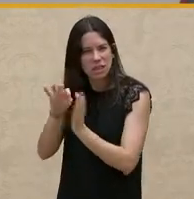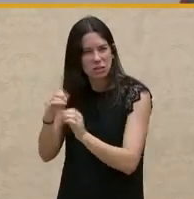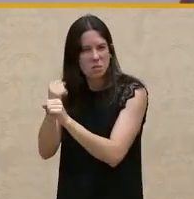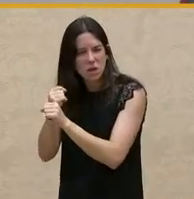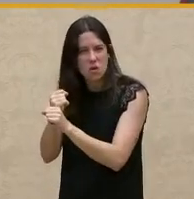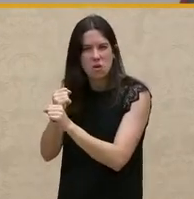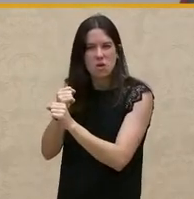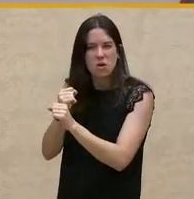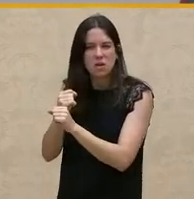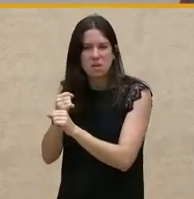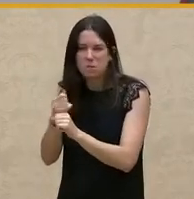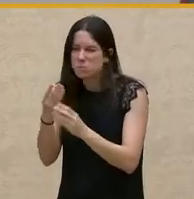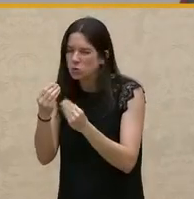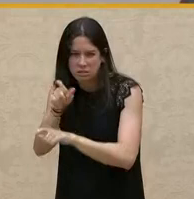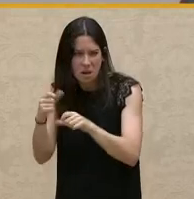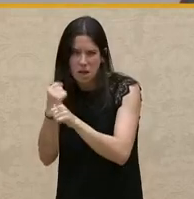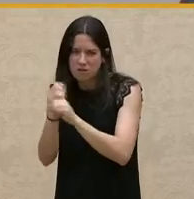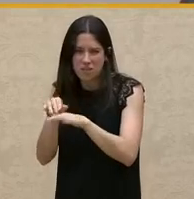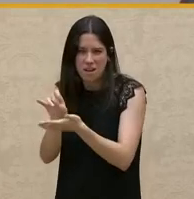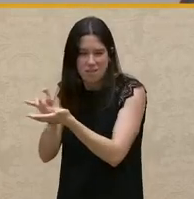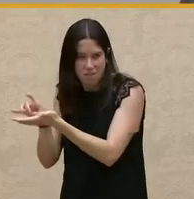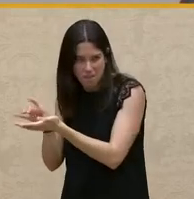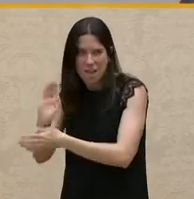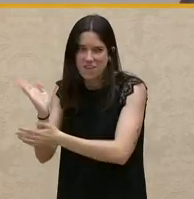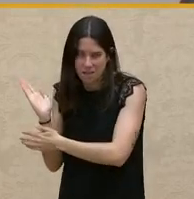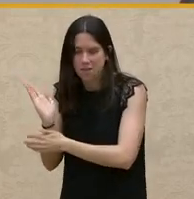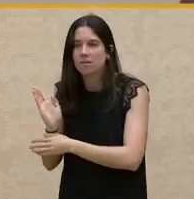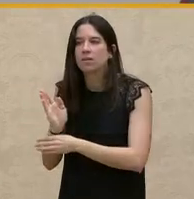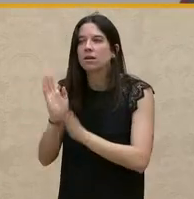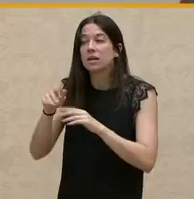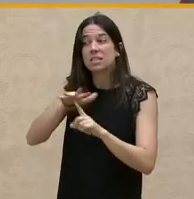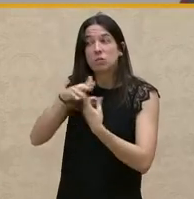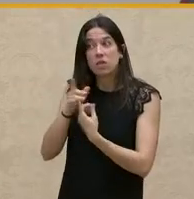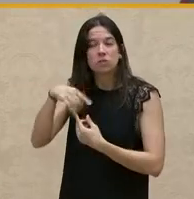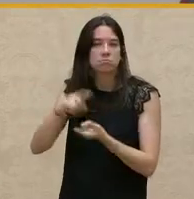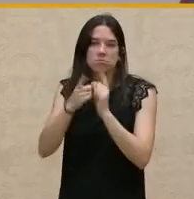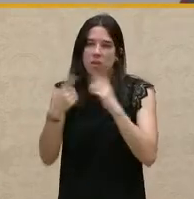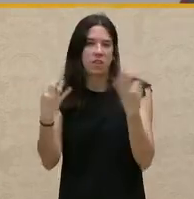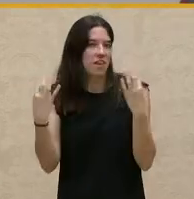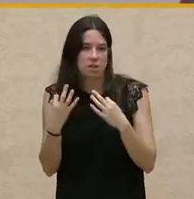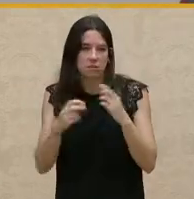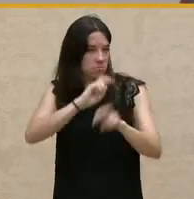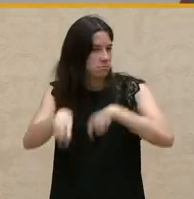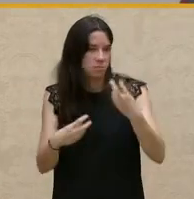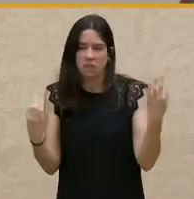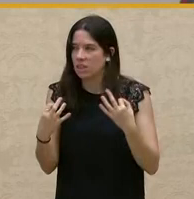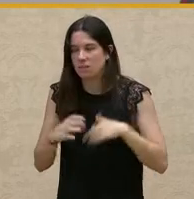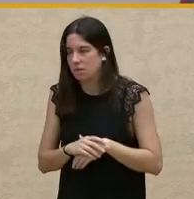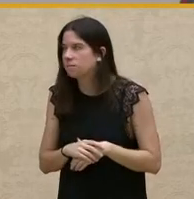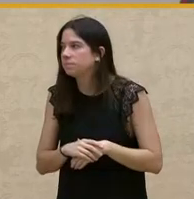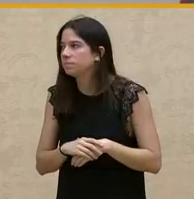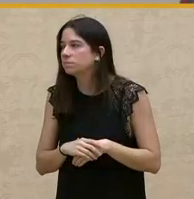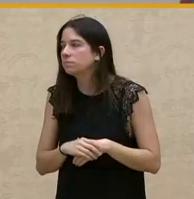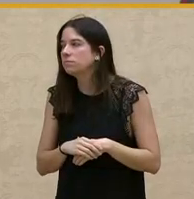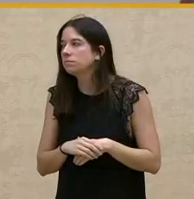Esta situación hay que cambiarla, hay que revertirla, tendríamos todas las entidades